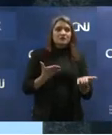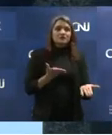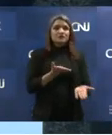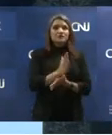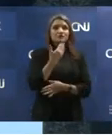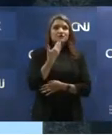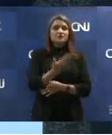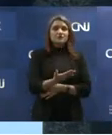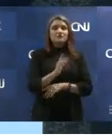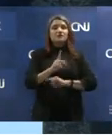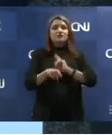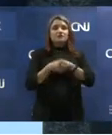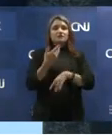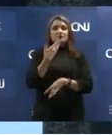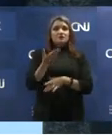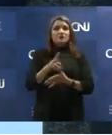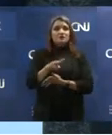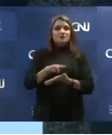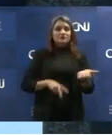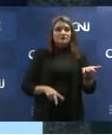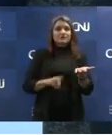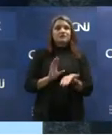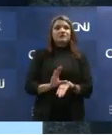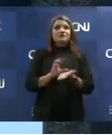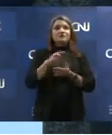o conselheiro Marcus Vinicius, aguardam os demais